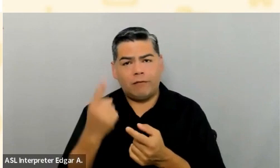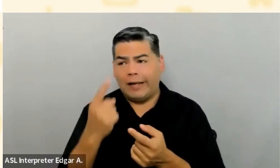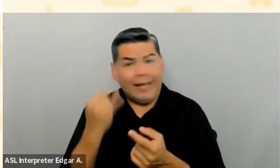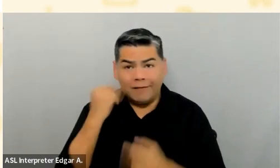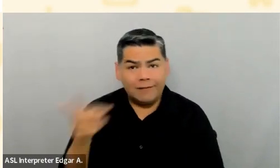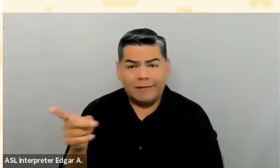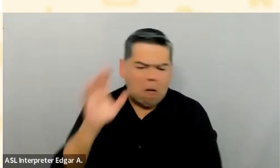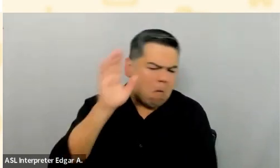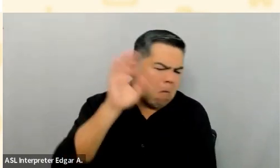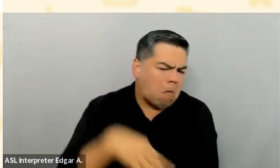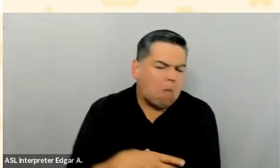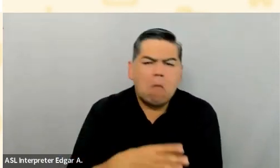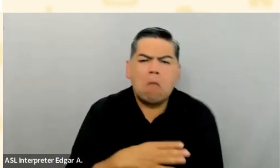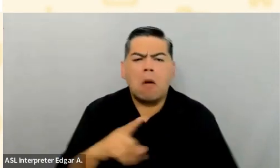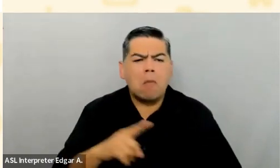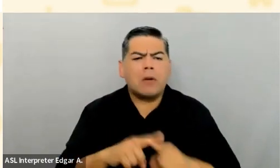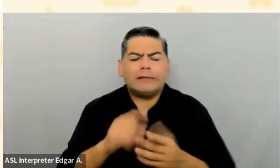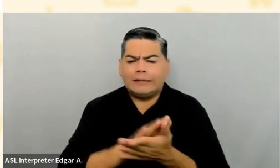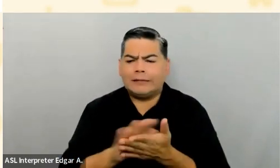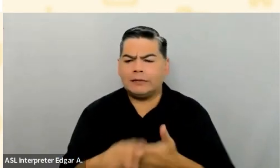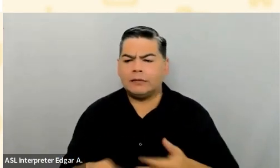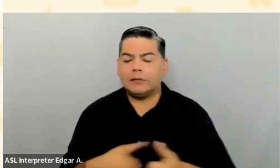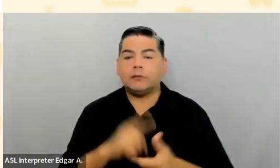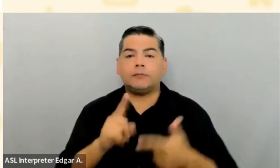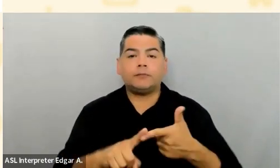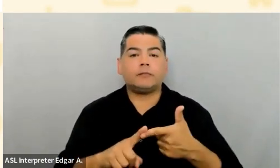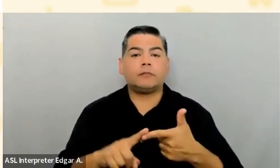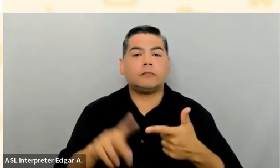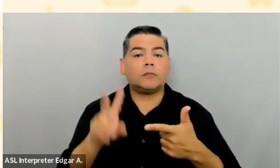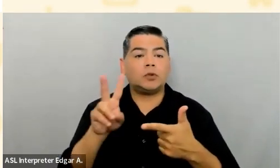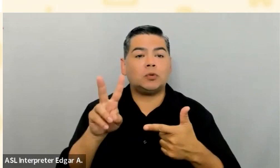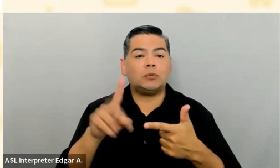pero es bueno tenerlo. ¿Qué ayuda hay disponible?